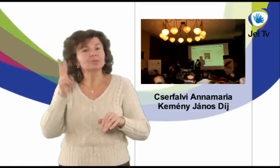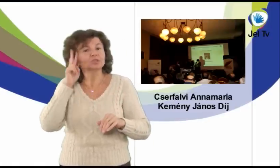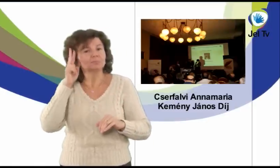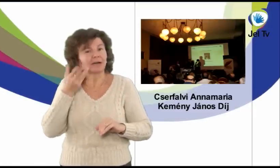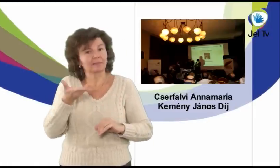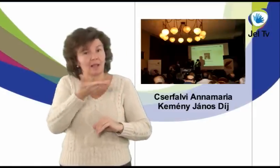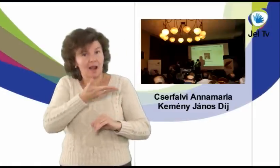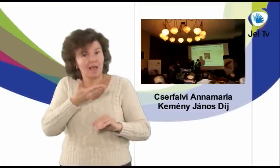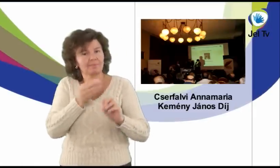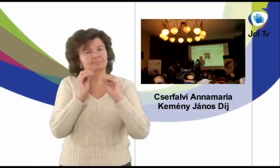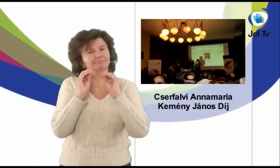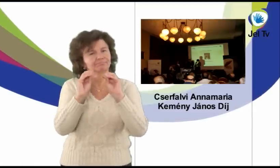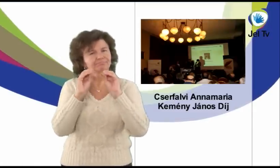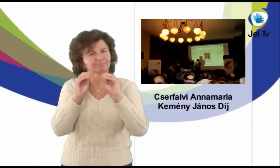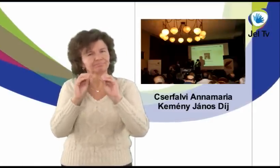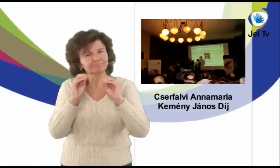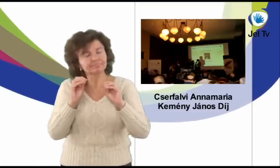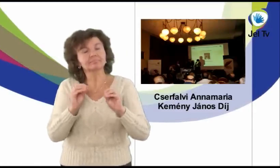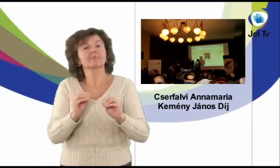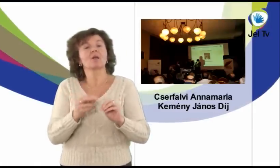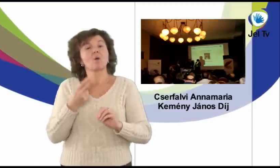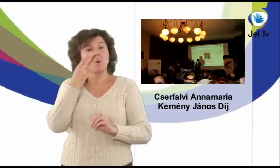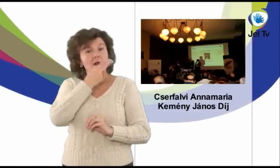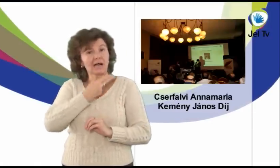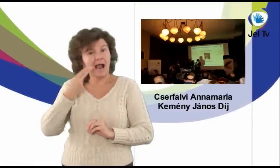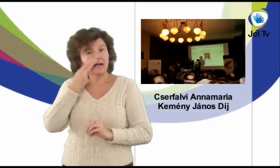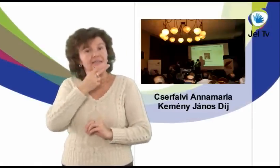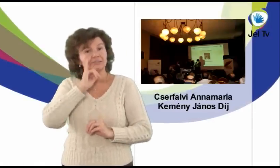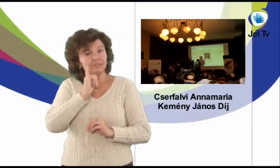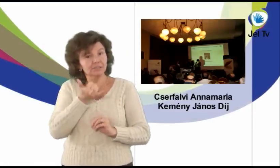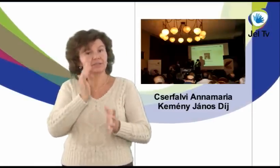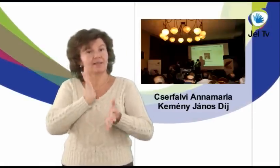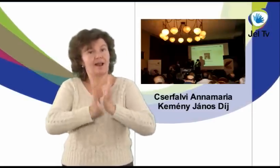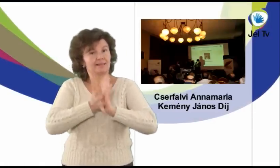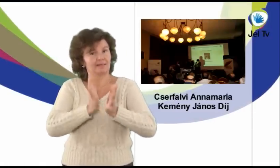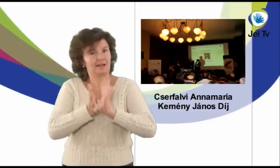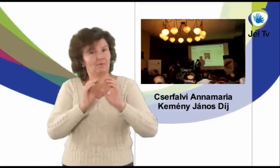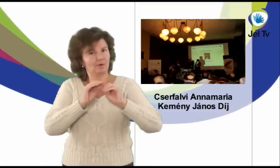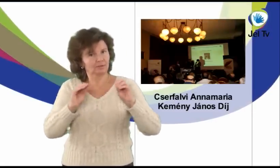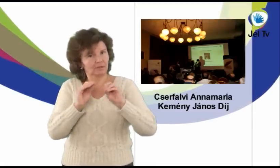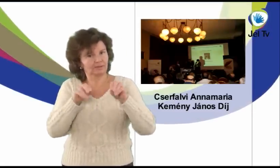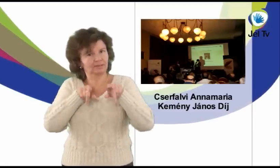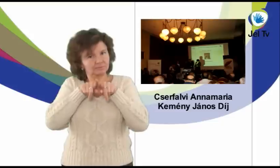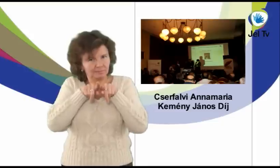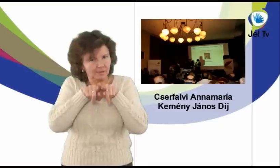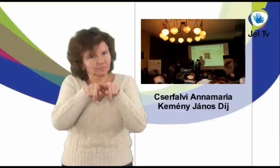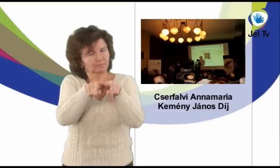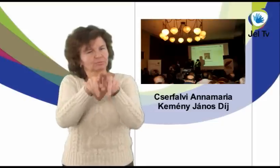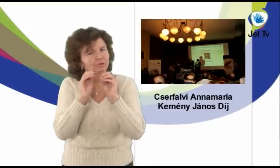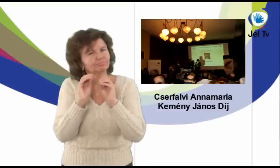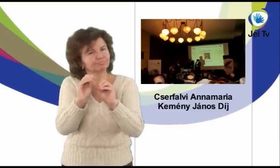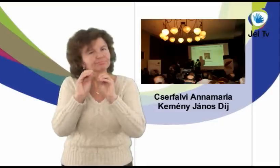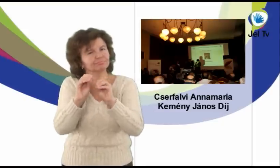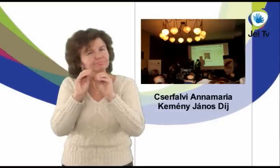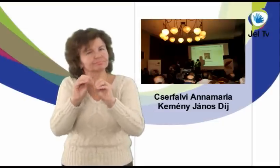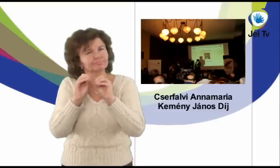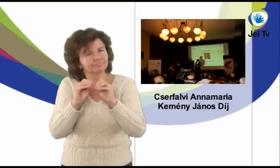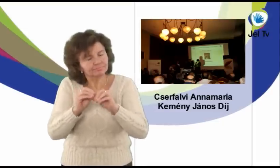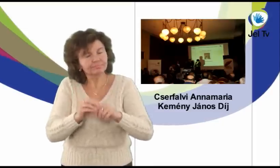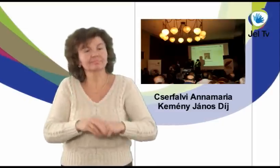Számítástechnikai alapismereteket oktat orálisan és jelnyelven is párhuzamosan.